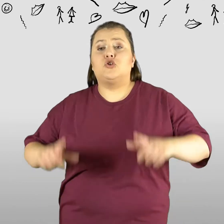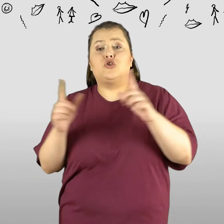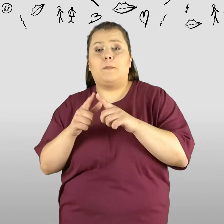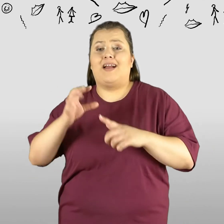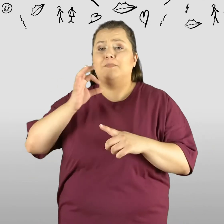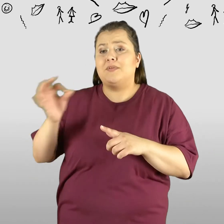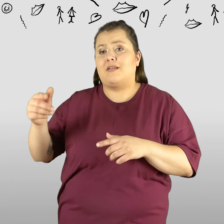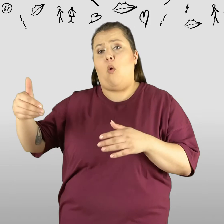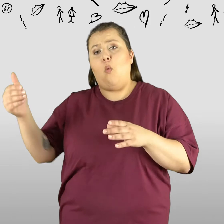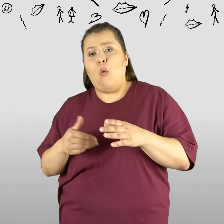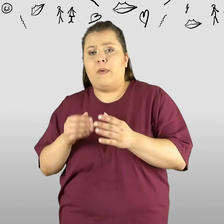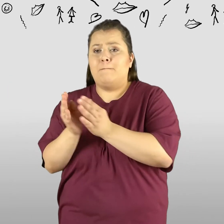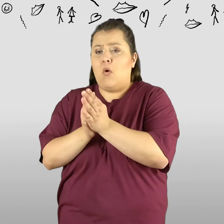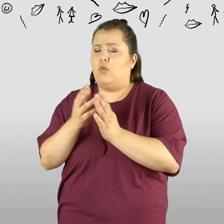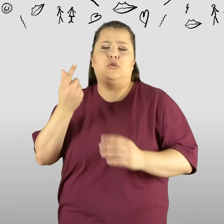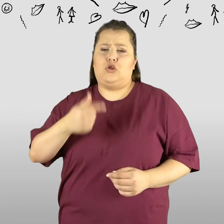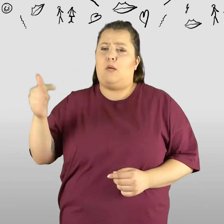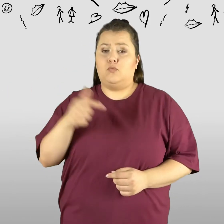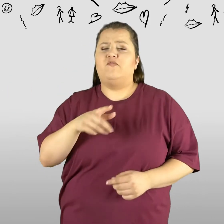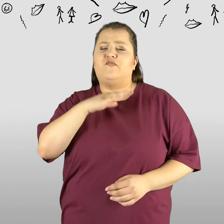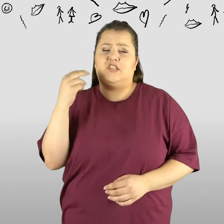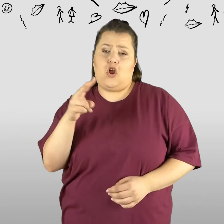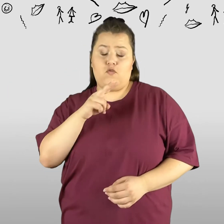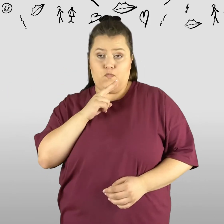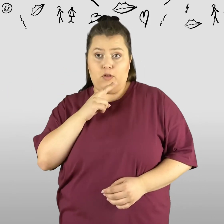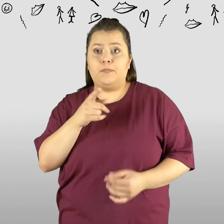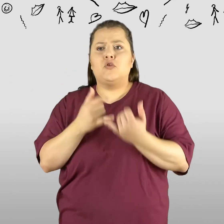Cipka nie potrzebuje specjalnych mydeł, można ją myć samą wodą.